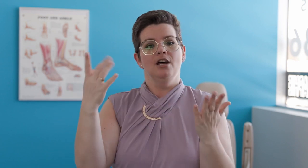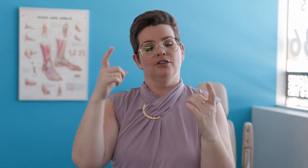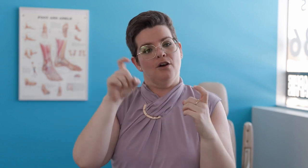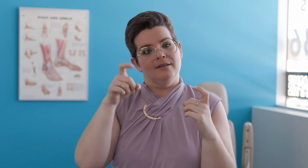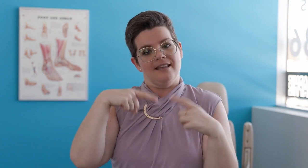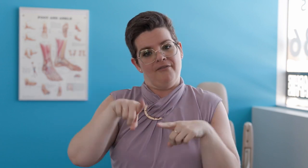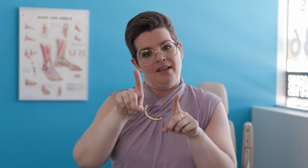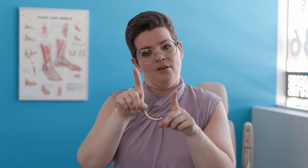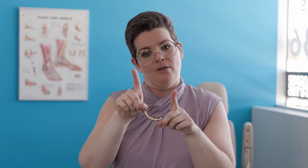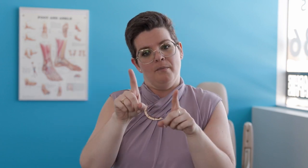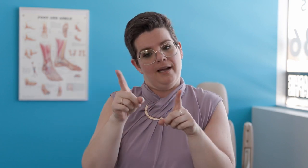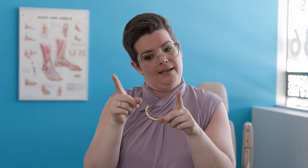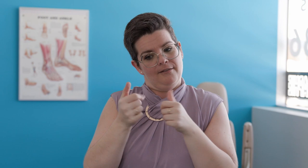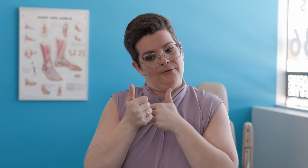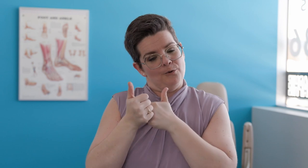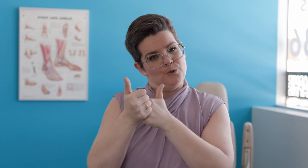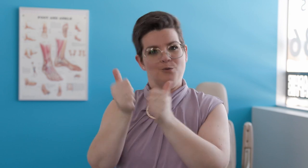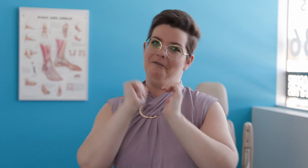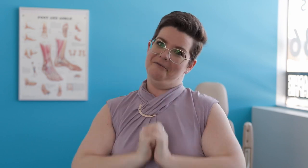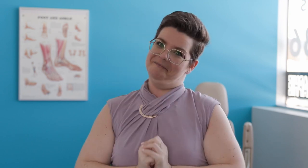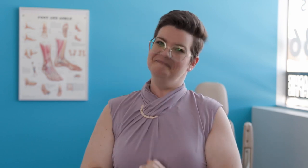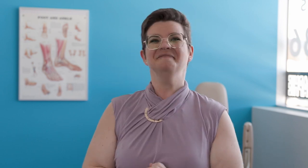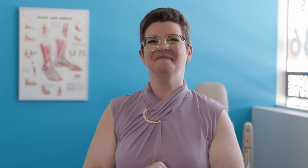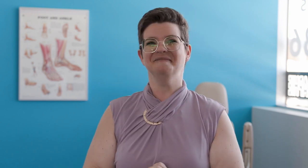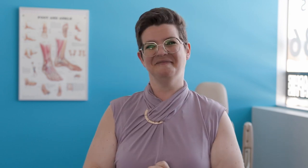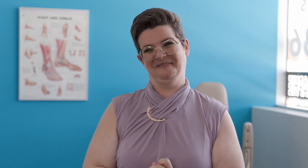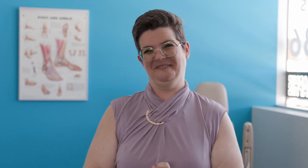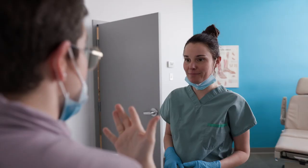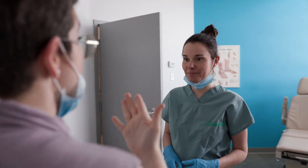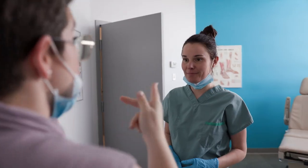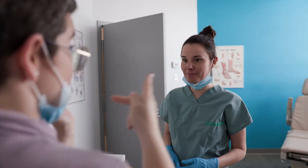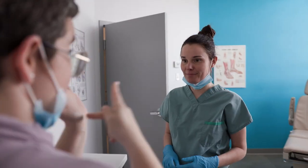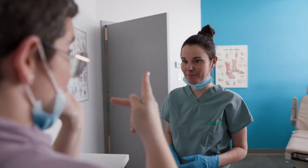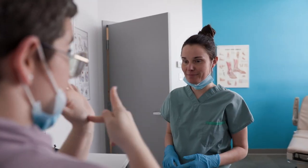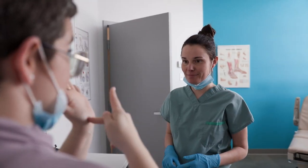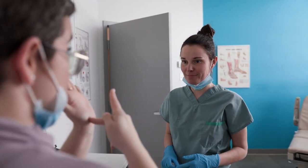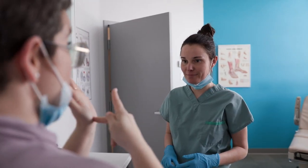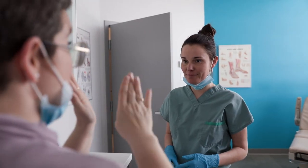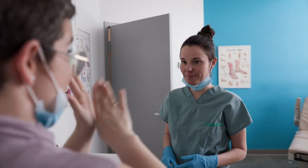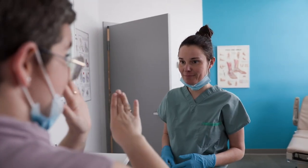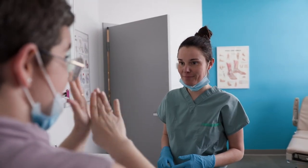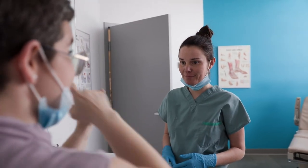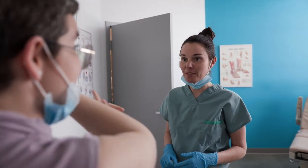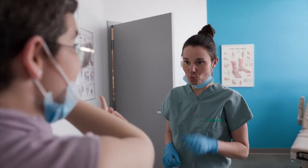Donc, ça fait que, bien, il faut suivre. Tu vas faire une piqûre pour la patiente à l'échographie?